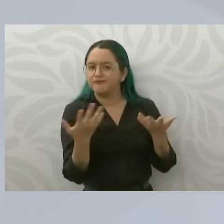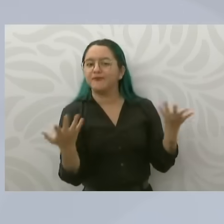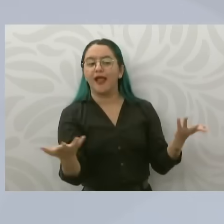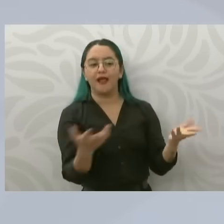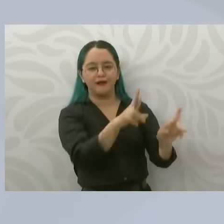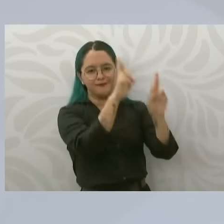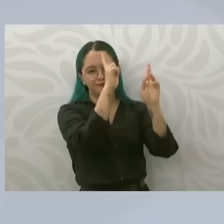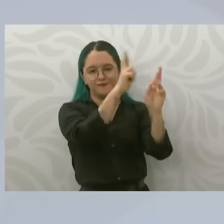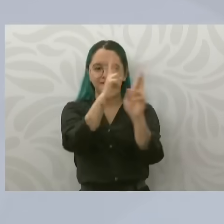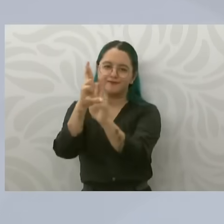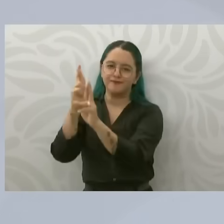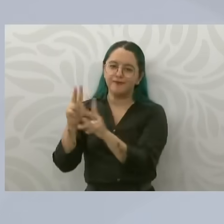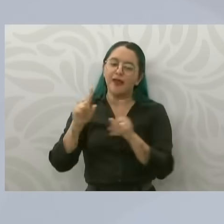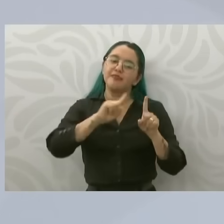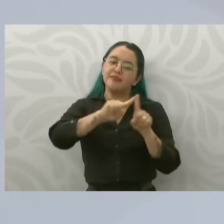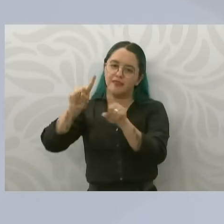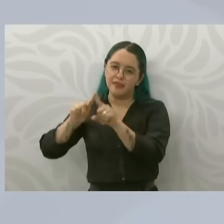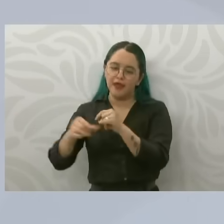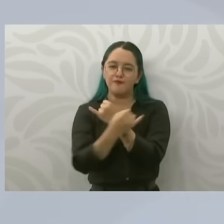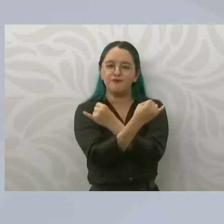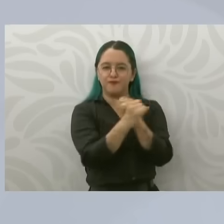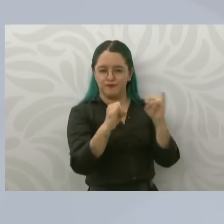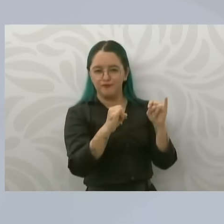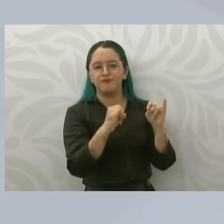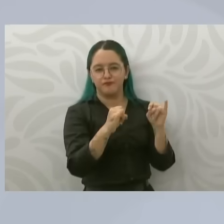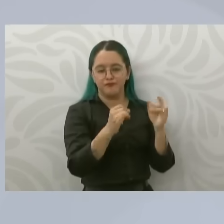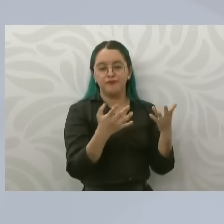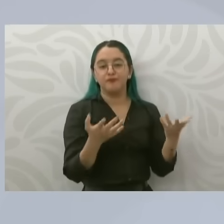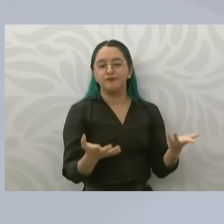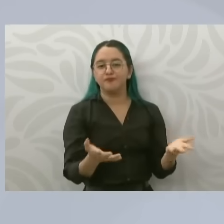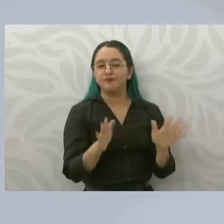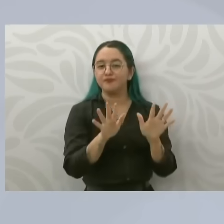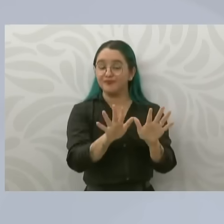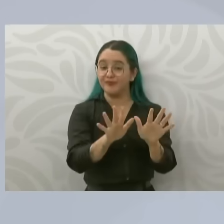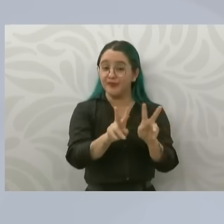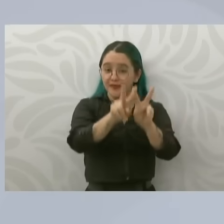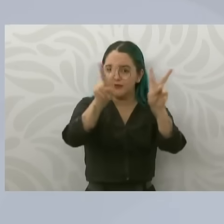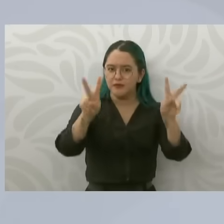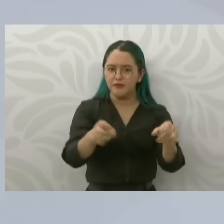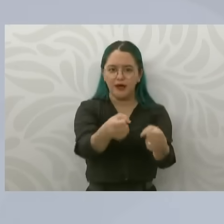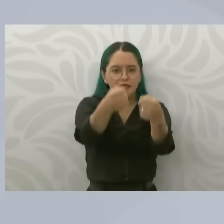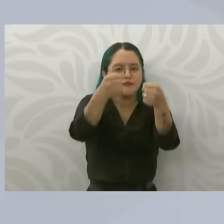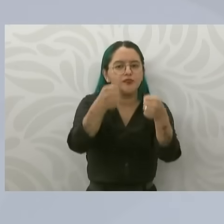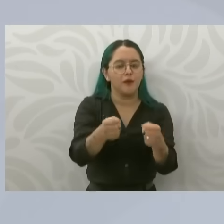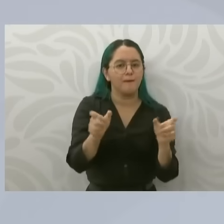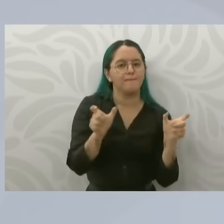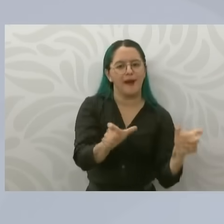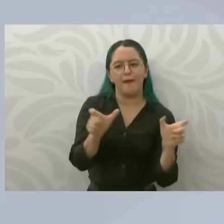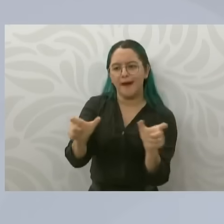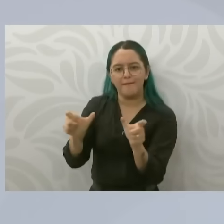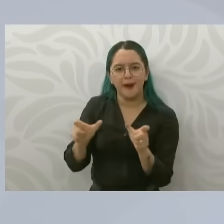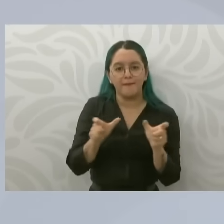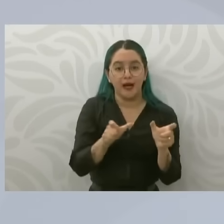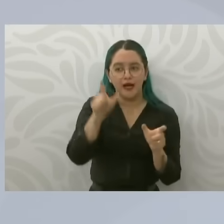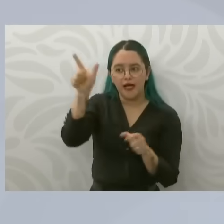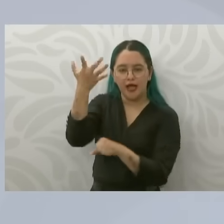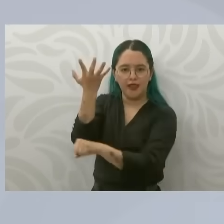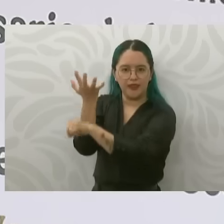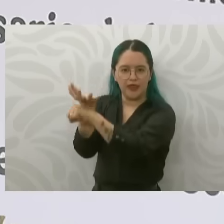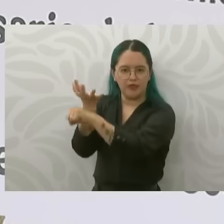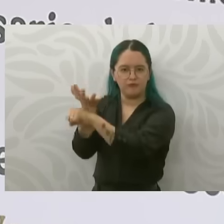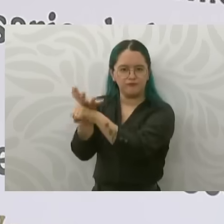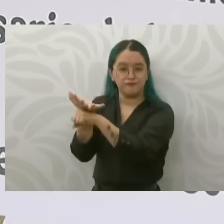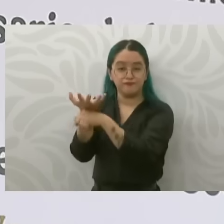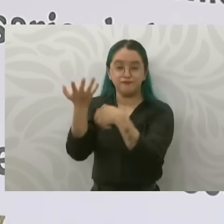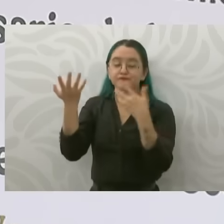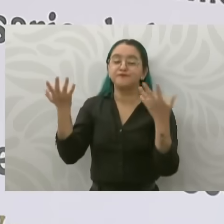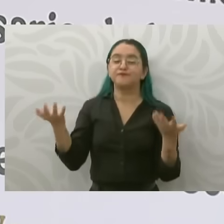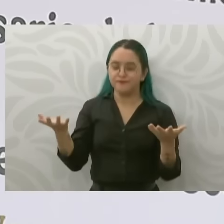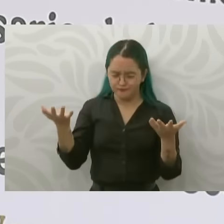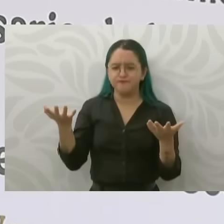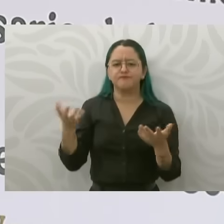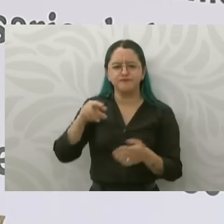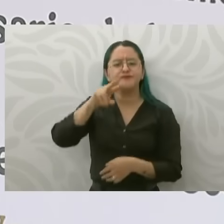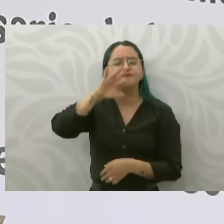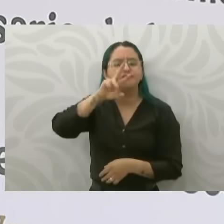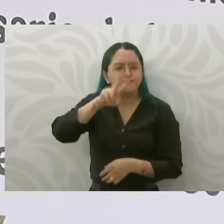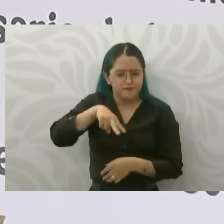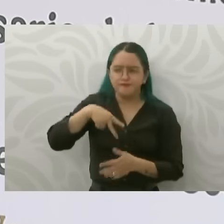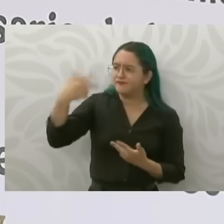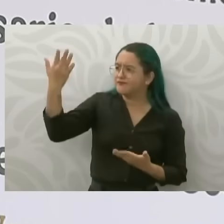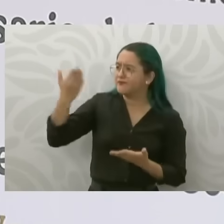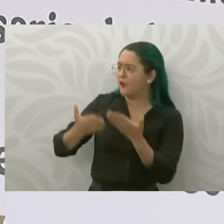pueblos en el caso de la seguridad en la relación con nuestro vecino país colaboramos y cooperamos